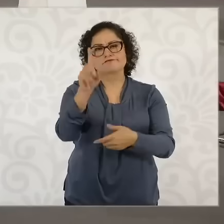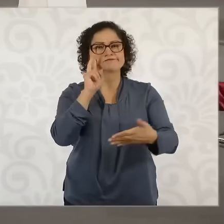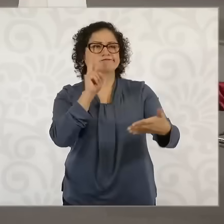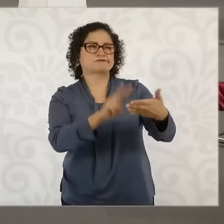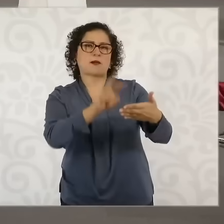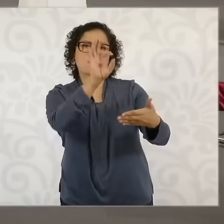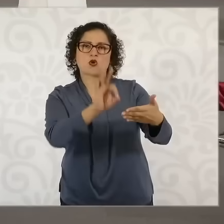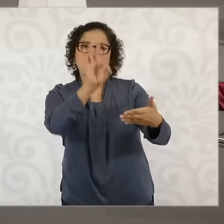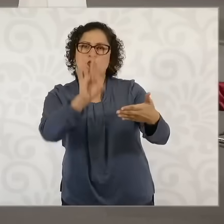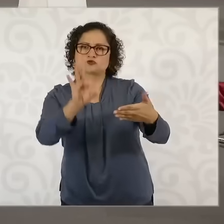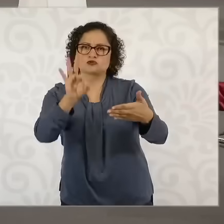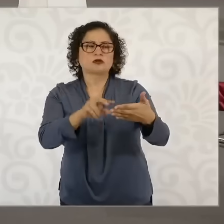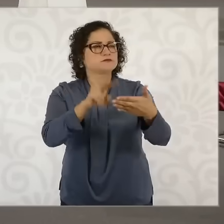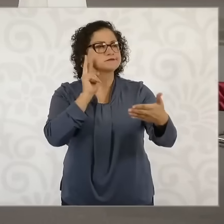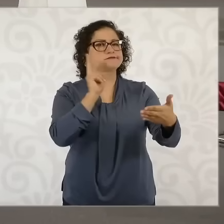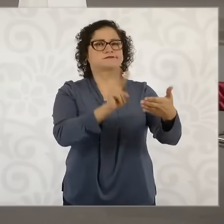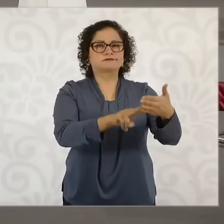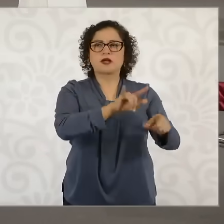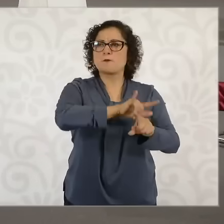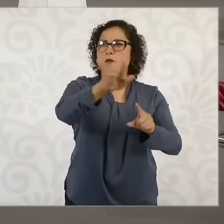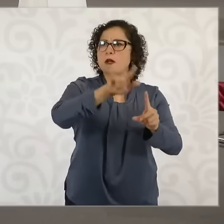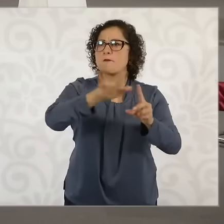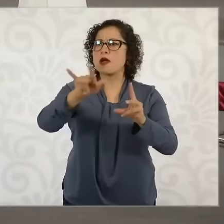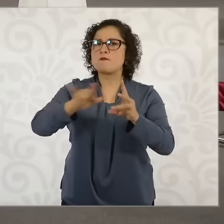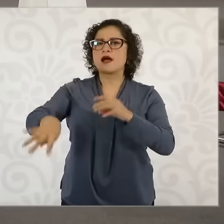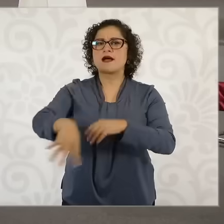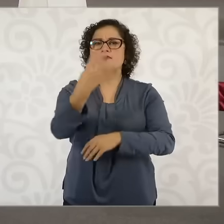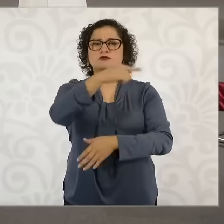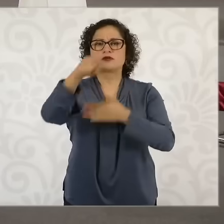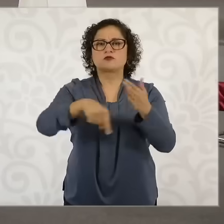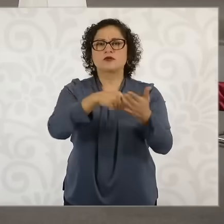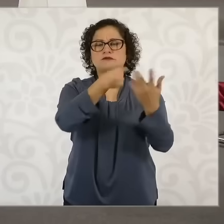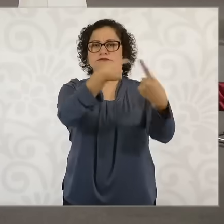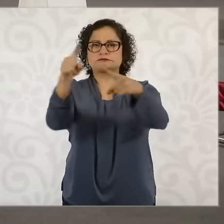vean las promociones a los 14 destinos que vuela mexicana, pero también con esa interconectividad